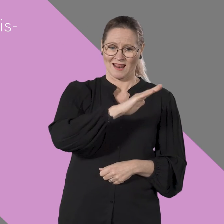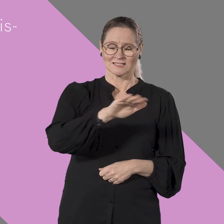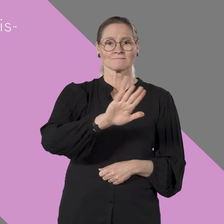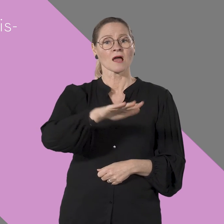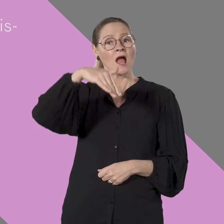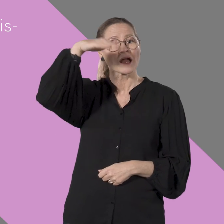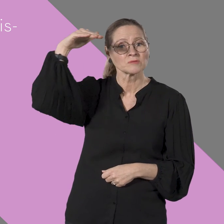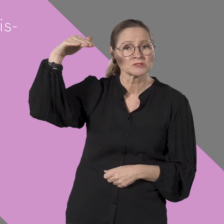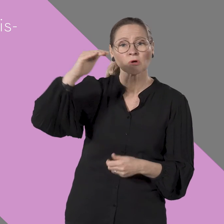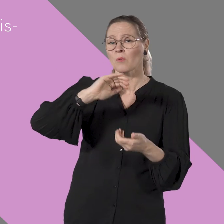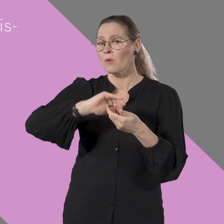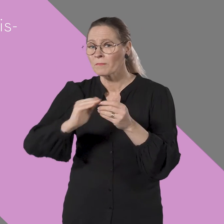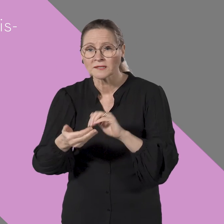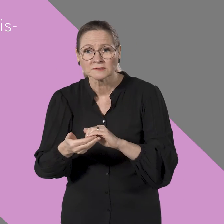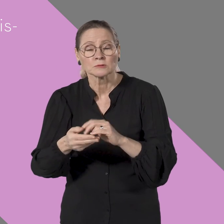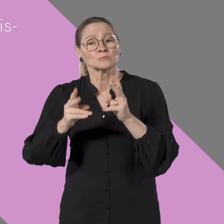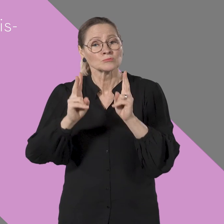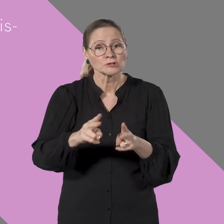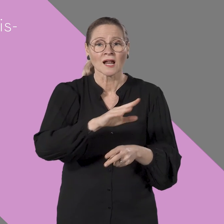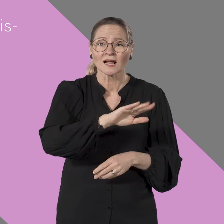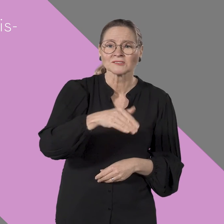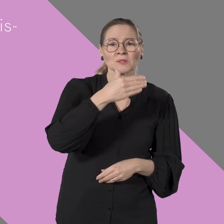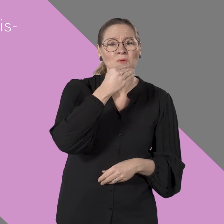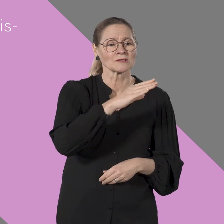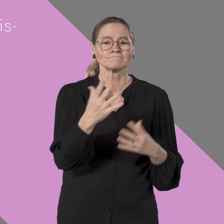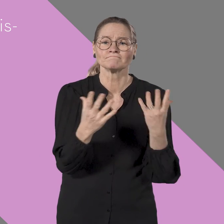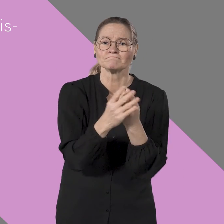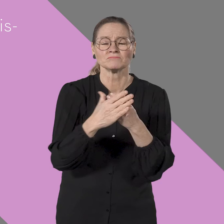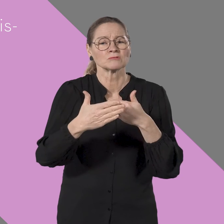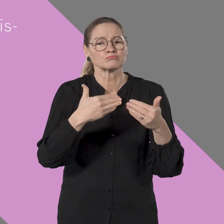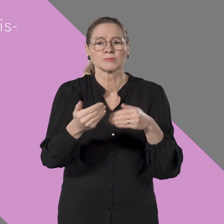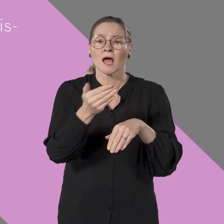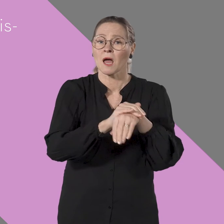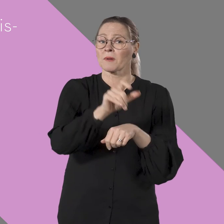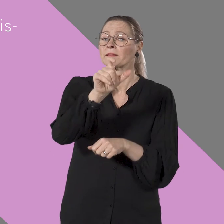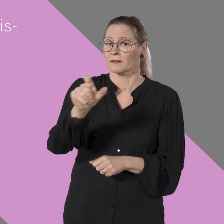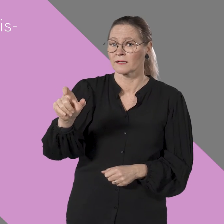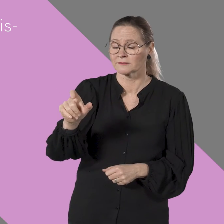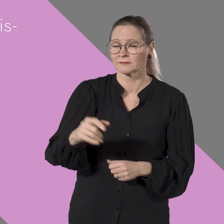huonokuuloisten lasten aikuisille omaisille sekä lasten ja nuorten parissa - työskenteleville ammattilaisille.